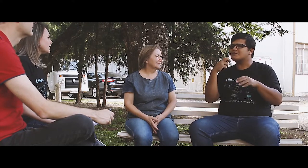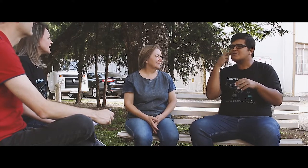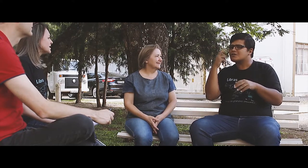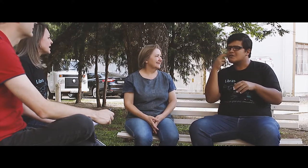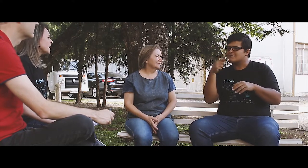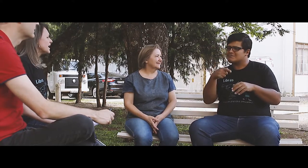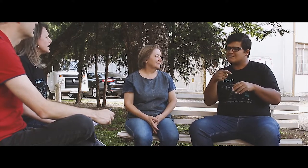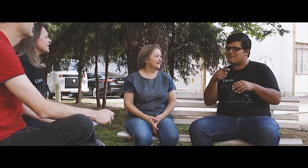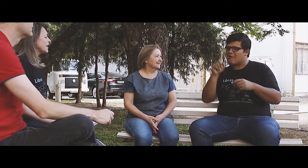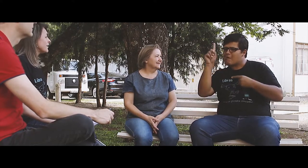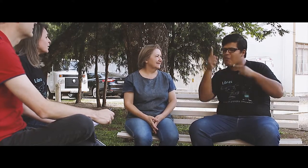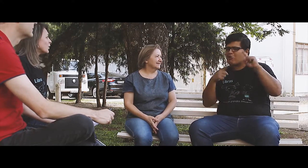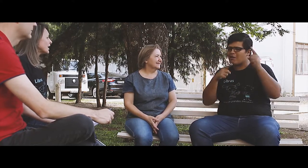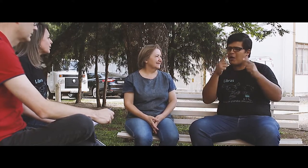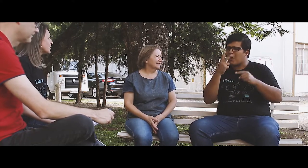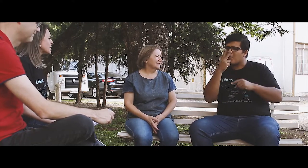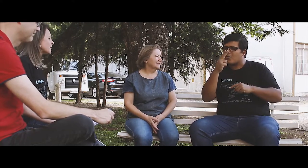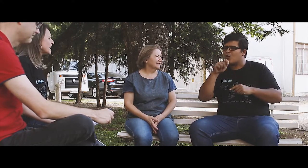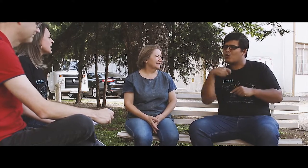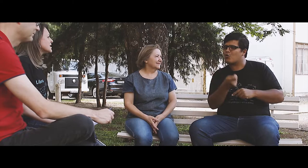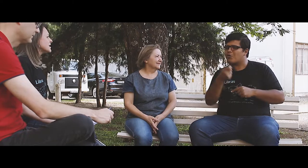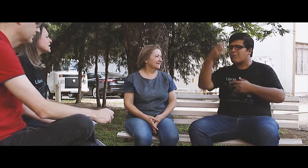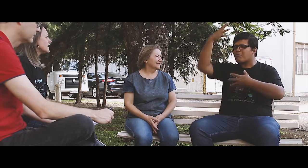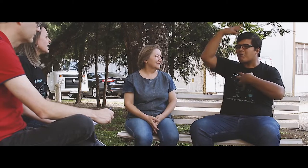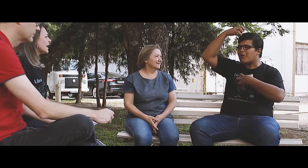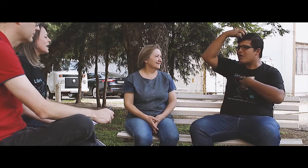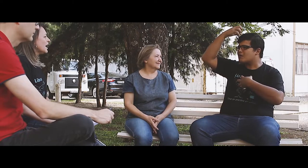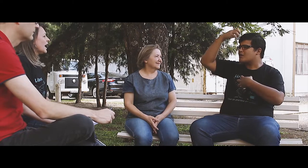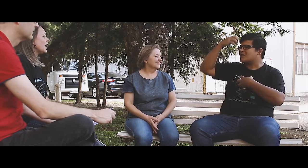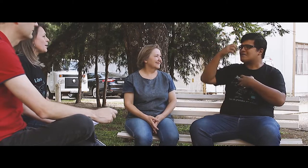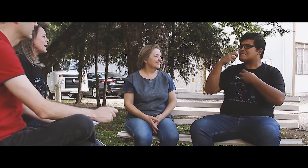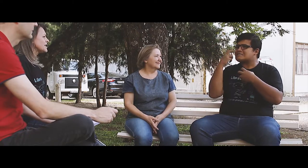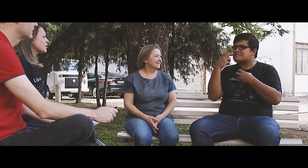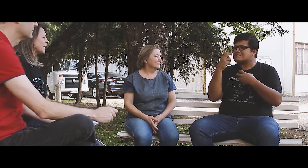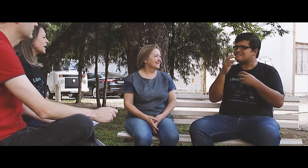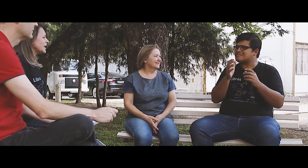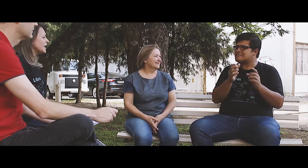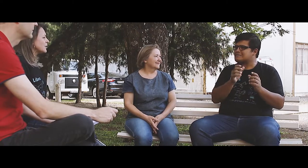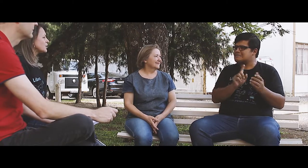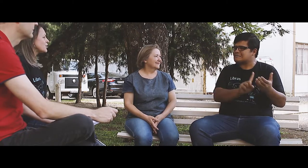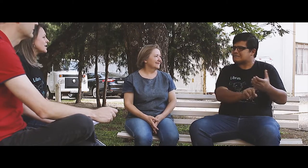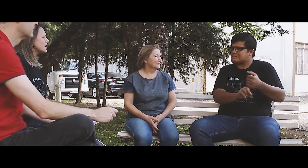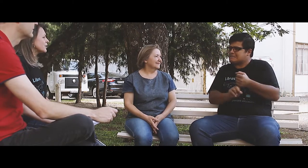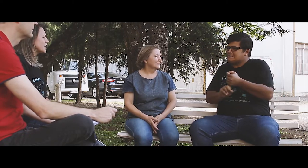fazer, tem vergonha muitas vezes, "ai parece um macaquinho se utilizando das